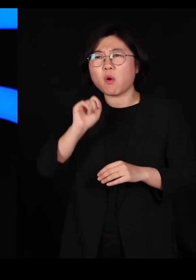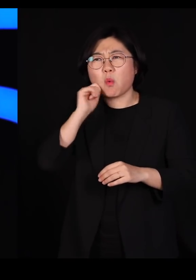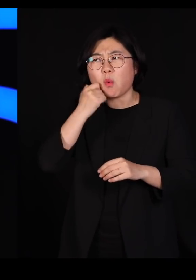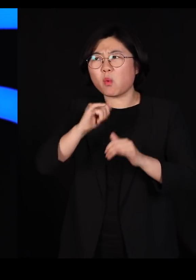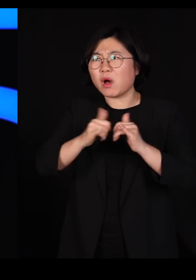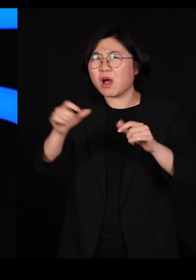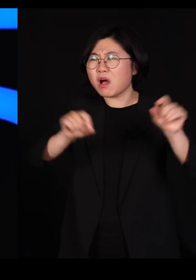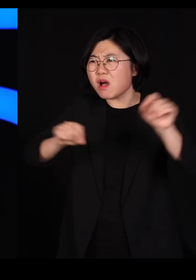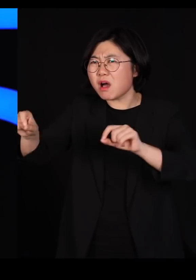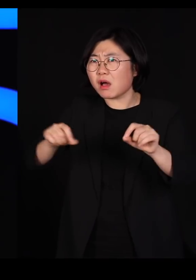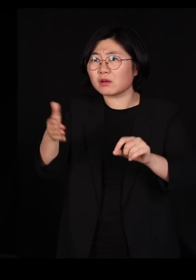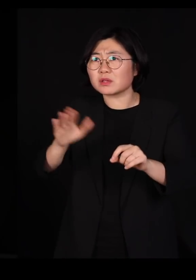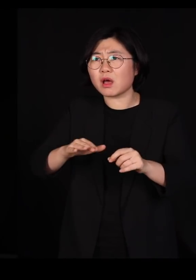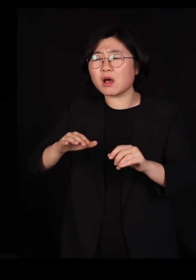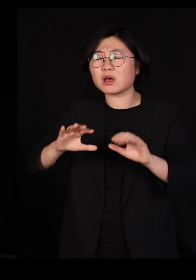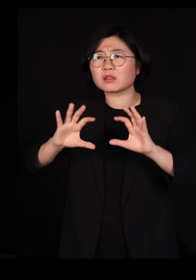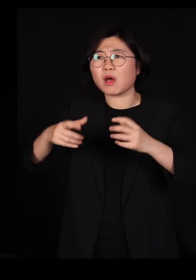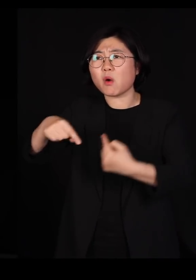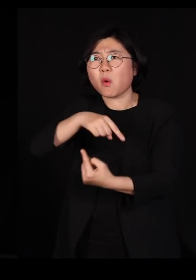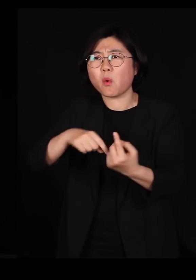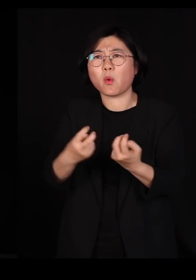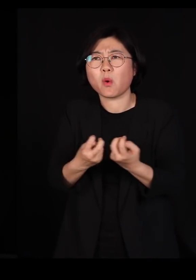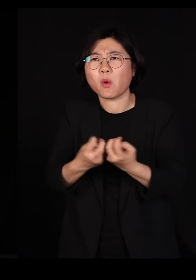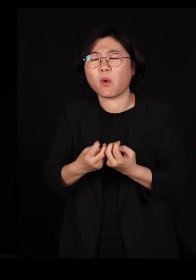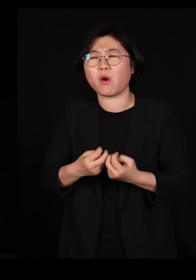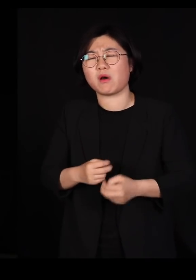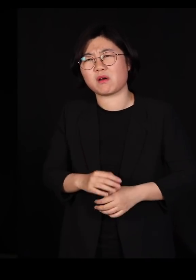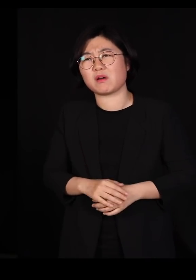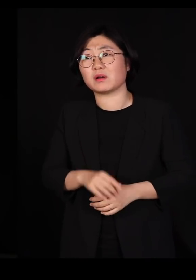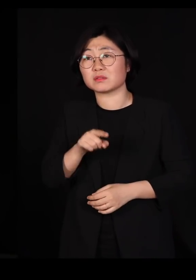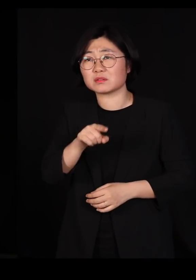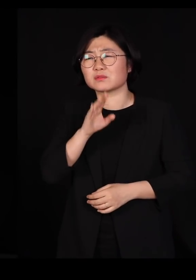하지만 저게 우리가 추구해야 되는 겁니다